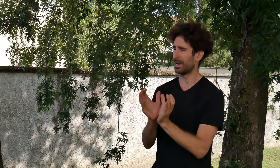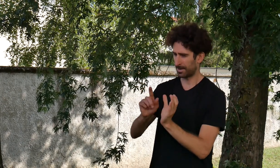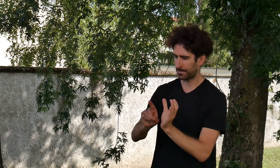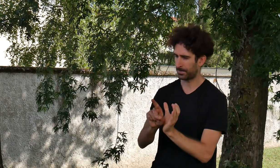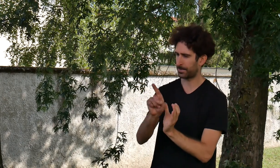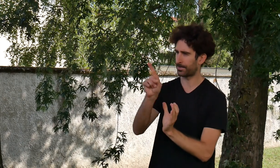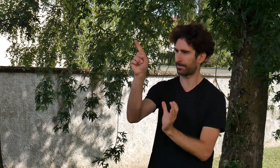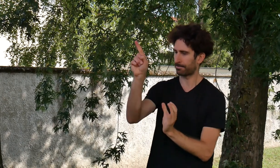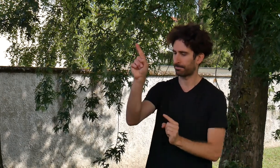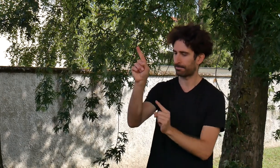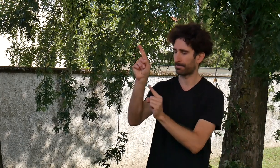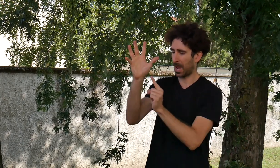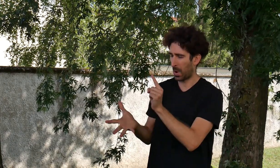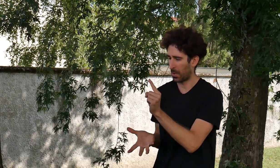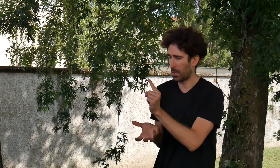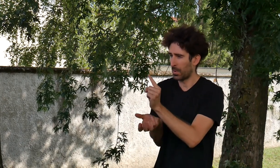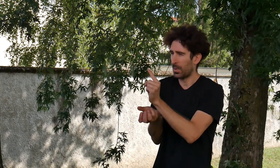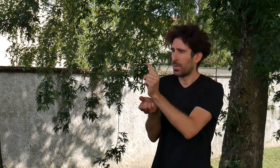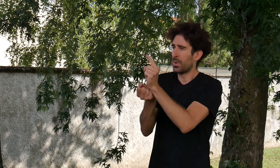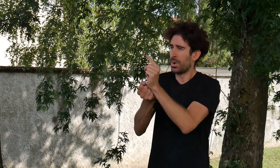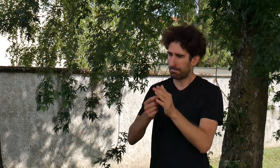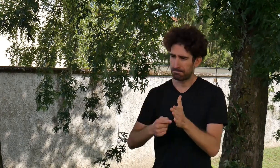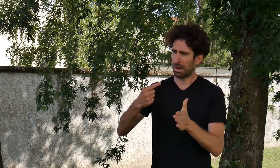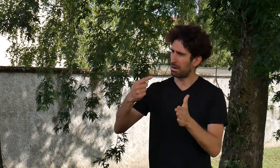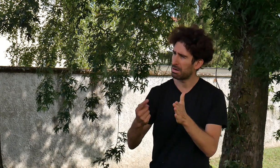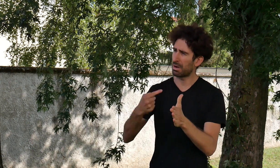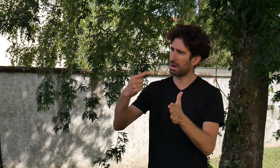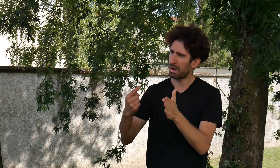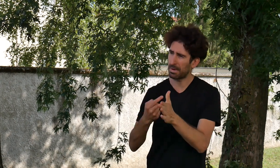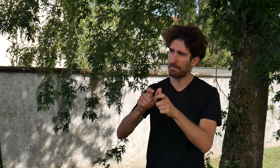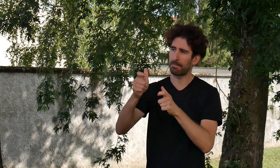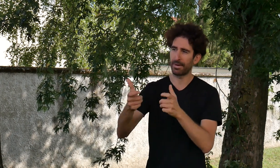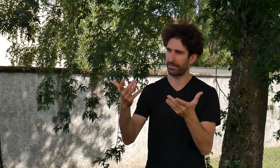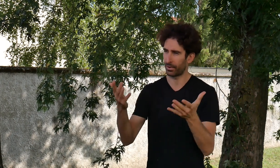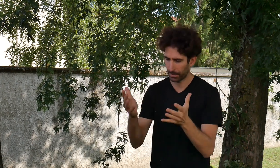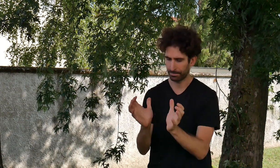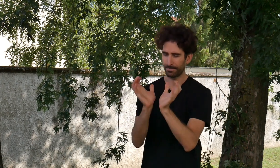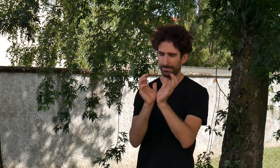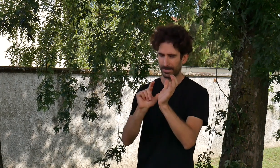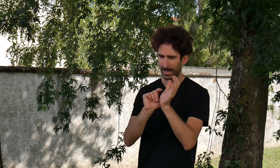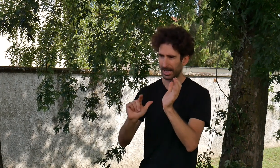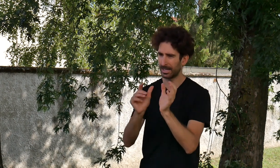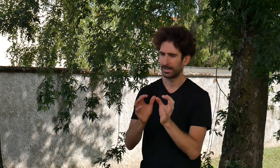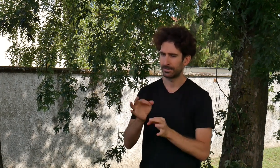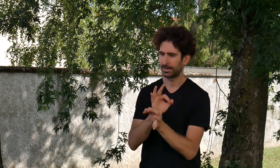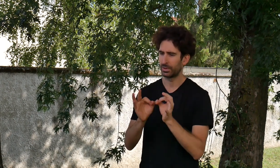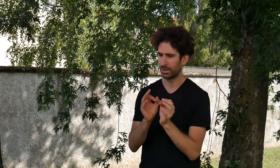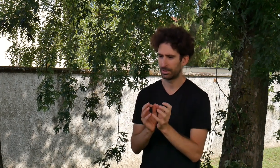l'ancien poil tombe, le bulbe se rétracte et ainsi de suite. Conséquence ? Dans le bulbe,